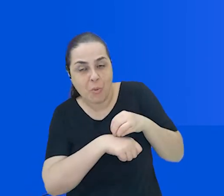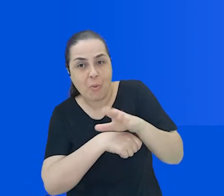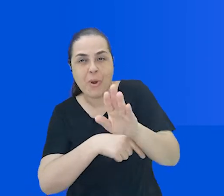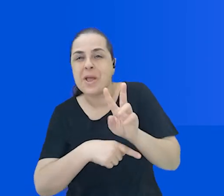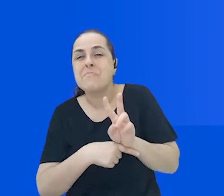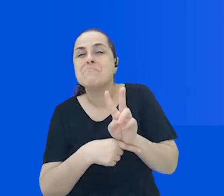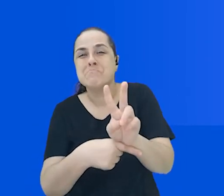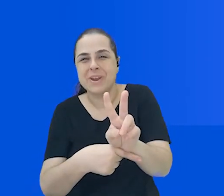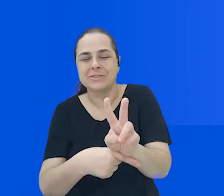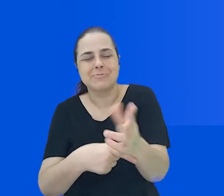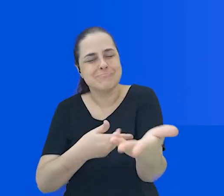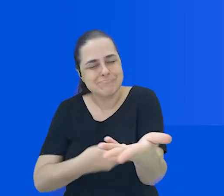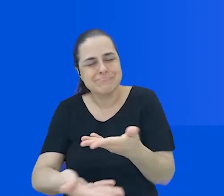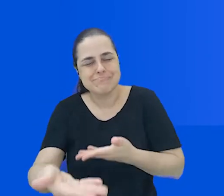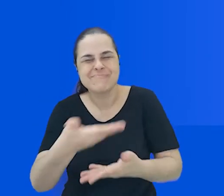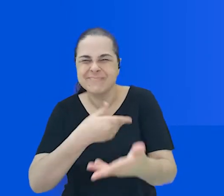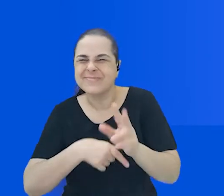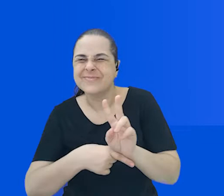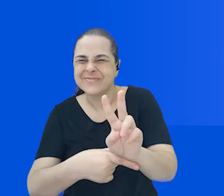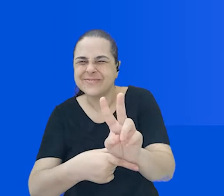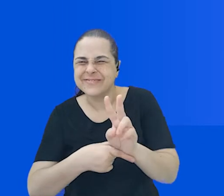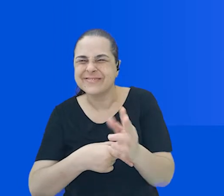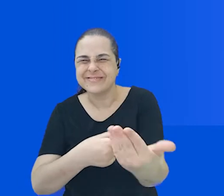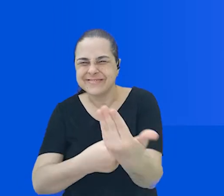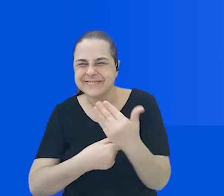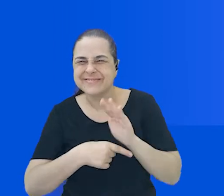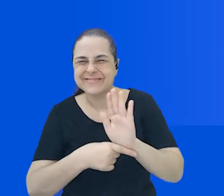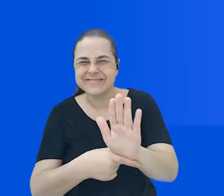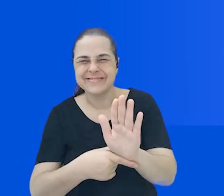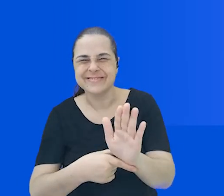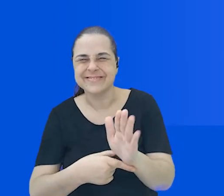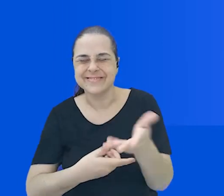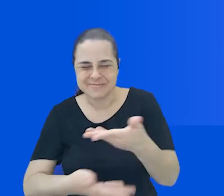E eu acho que a empatia muito desse lugar, quando a gente empresta nomes